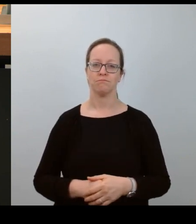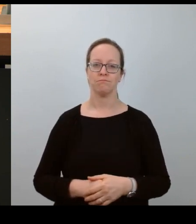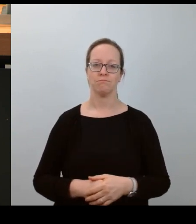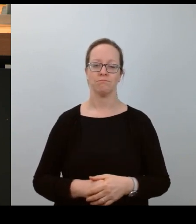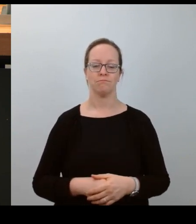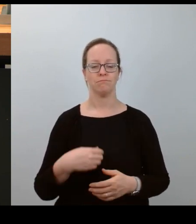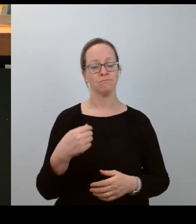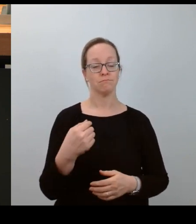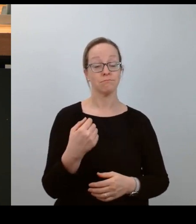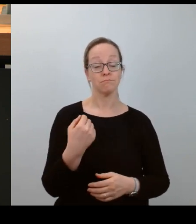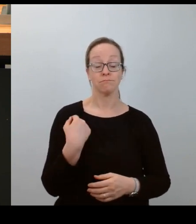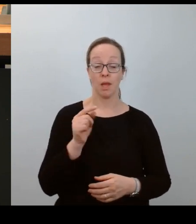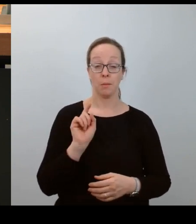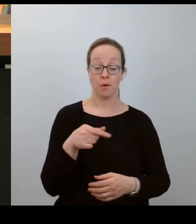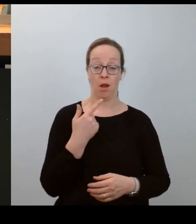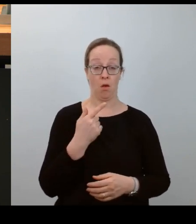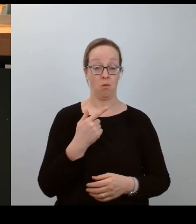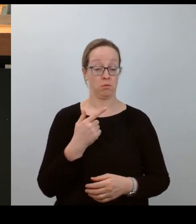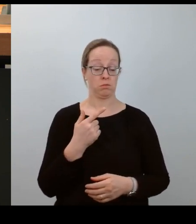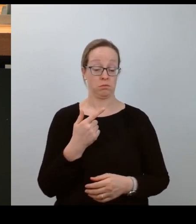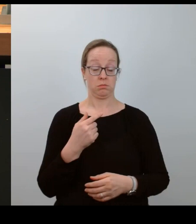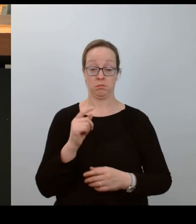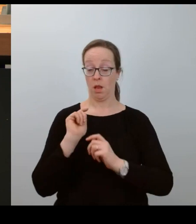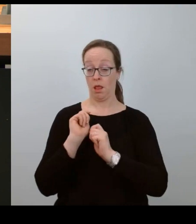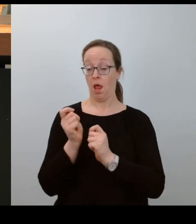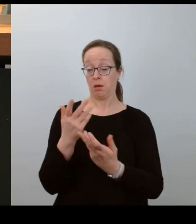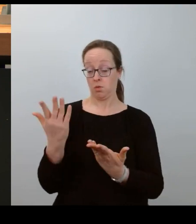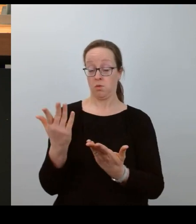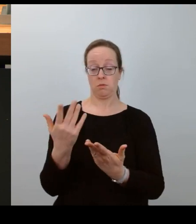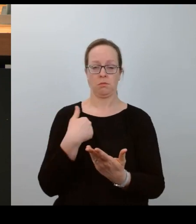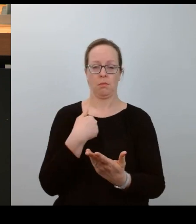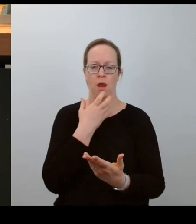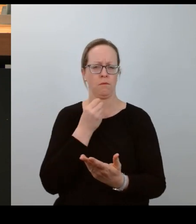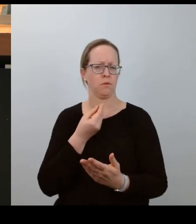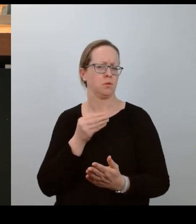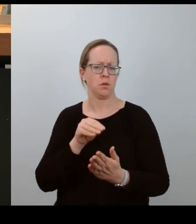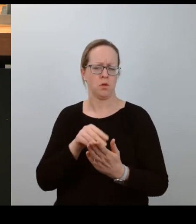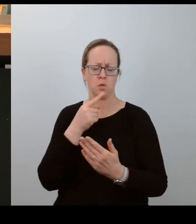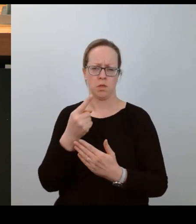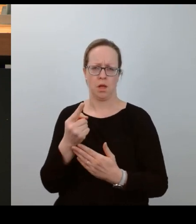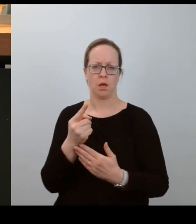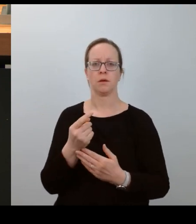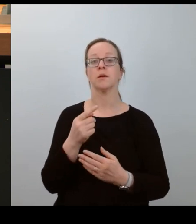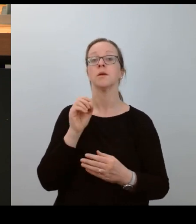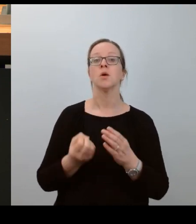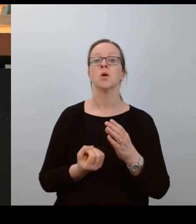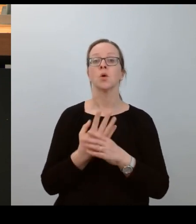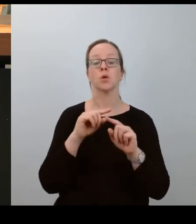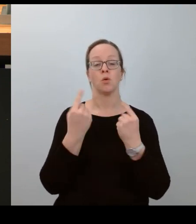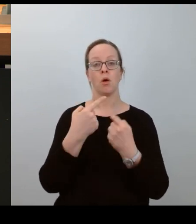2022 zu diesem Thema vorliegt. Liebe Frau Schmidt, soviel zu Ihrer Polemik. Viele Dinge, die